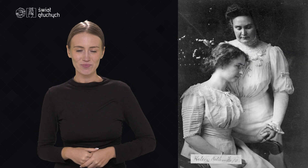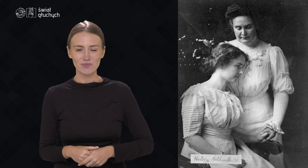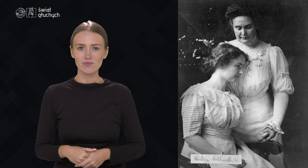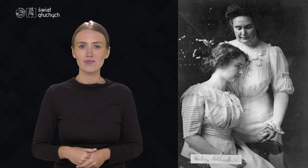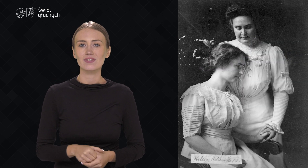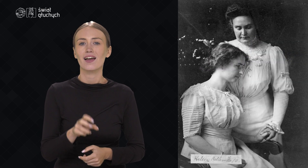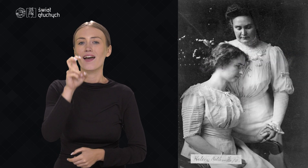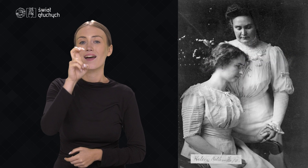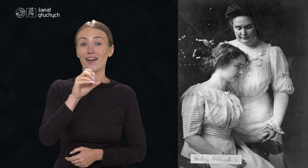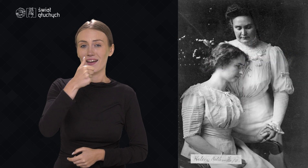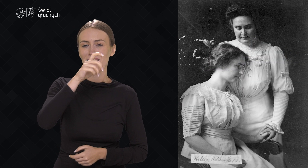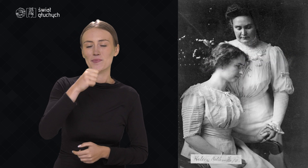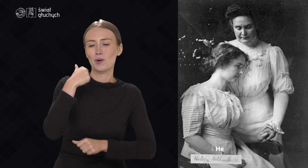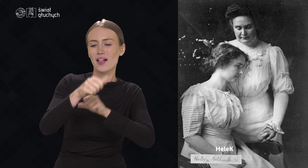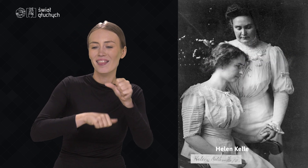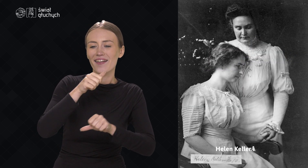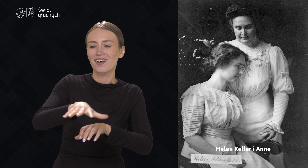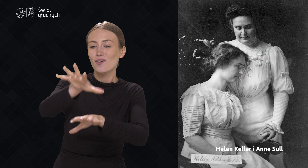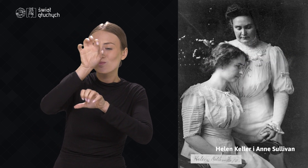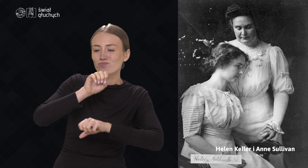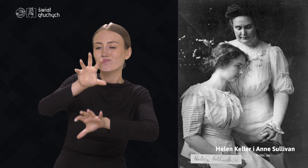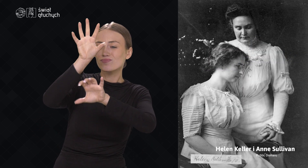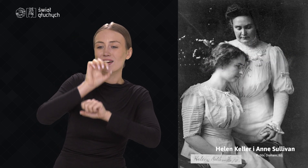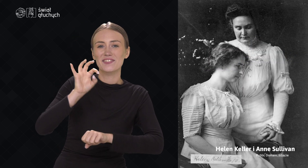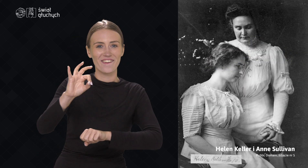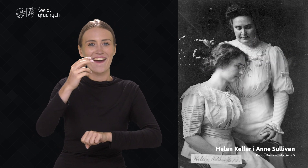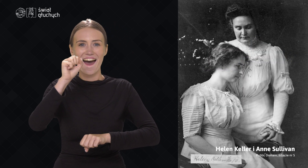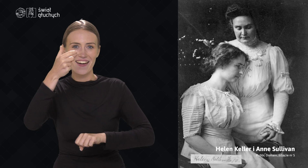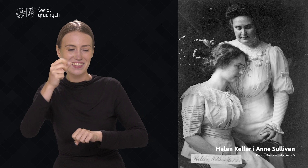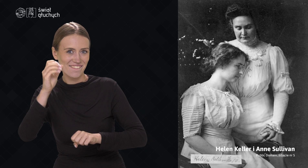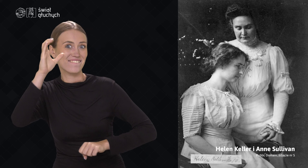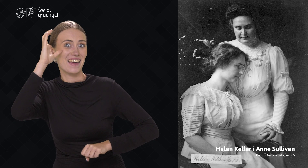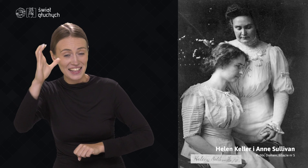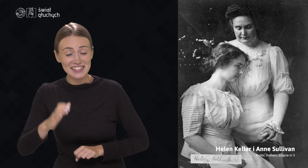Helen przez lata chłonęła wiedzę, którą przekazywała jej Anne,